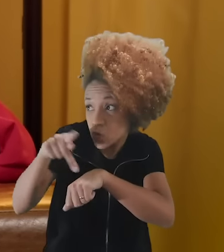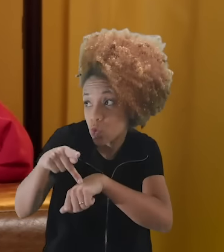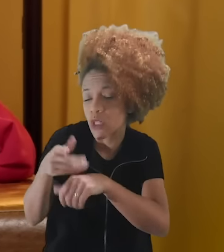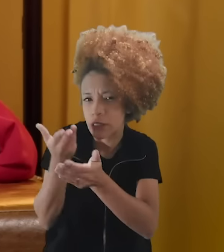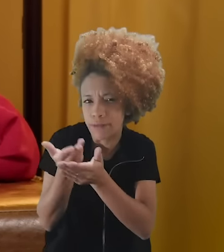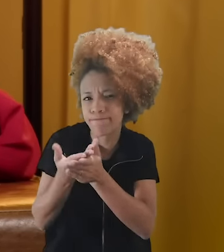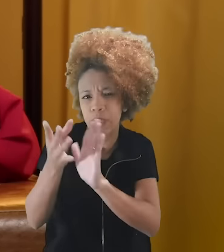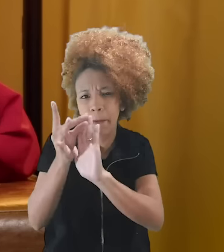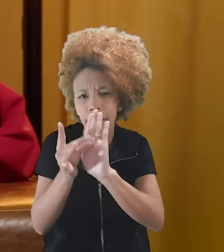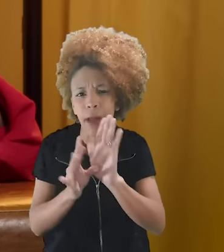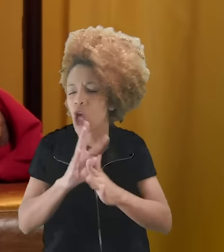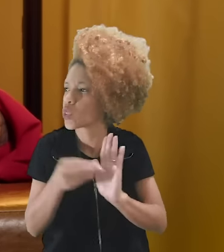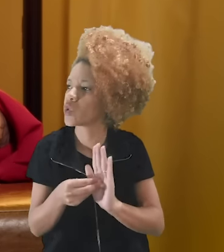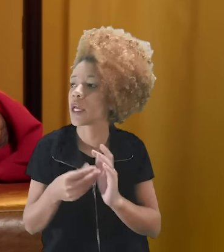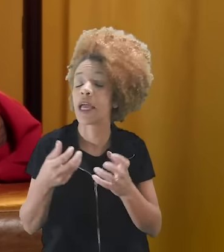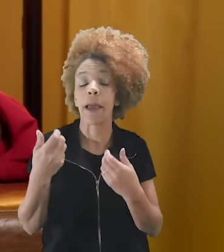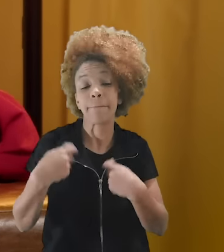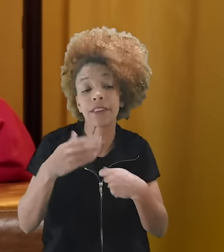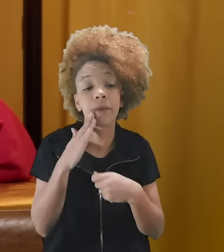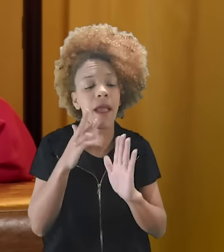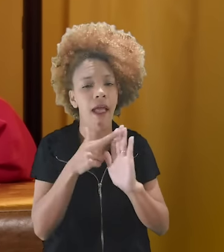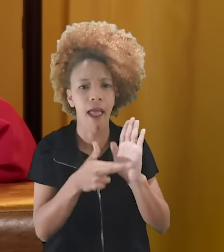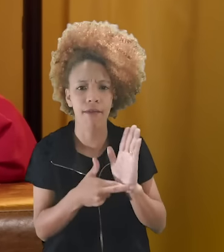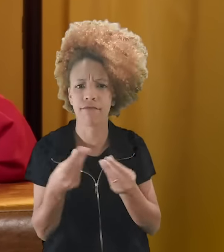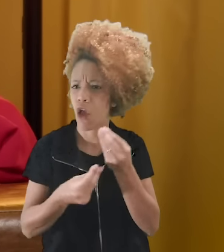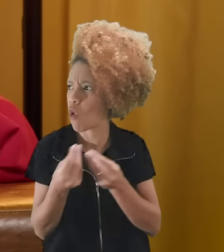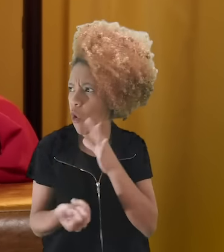então esse estudo é todo um ecossistema você tem que saber as regras do jogo saber como funciona o